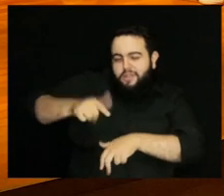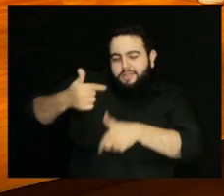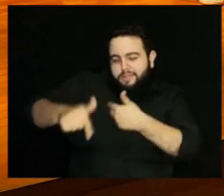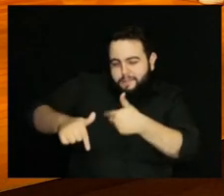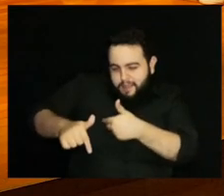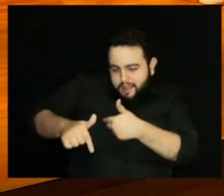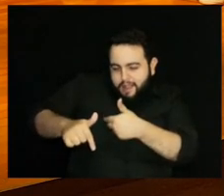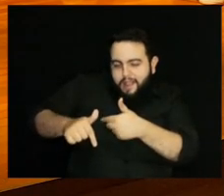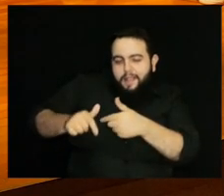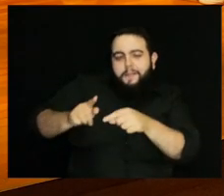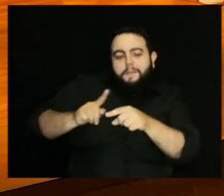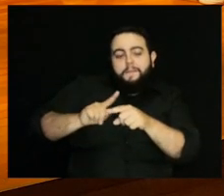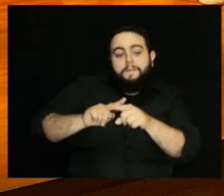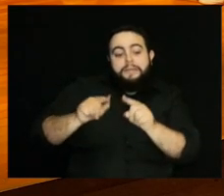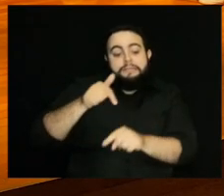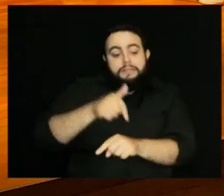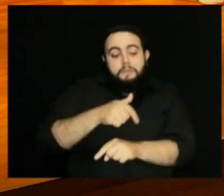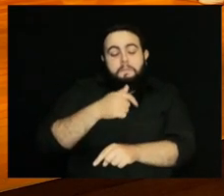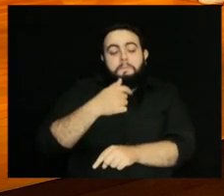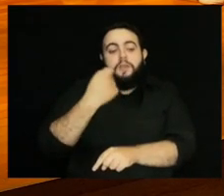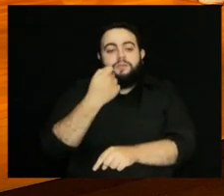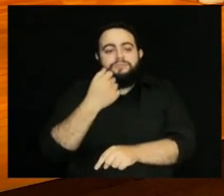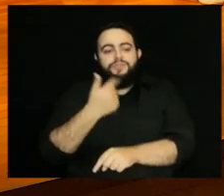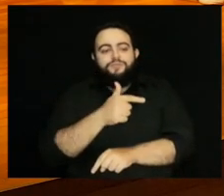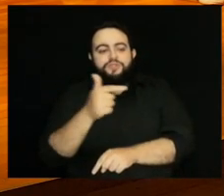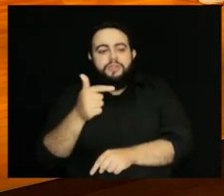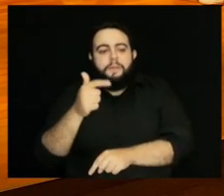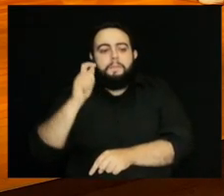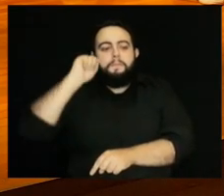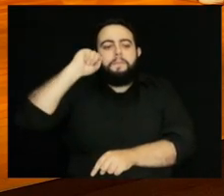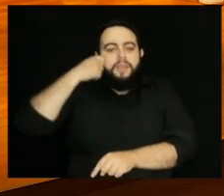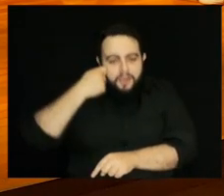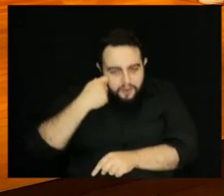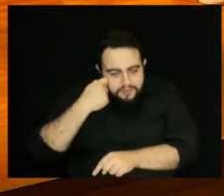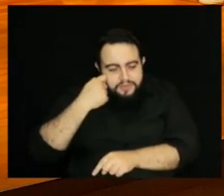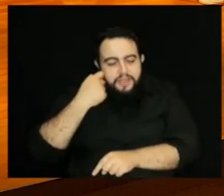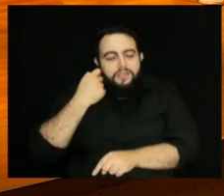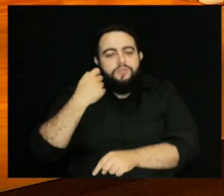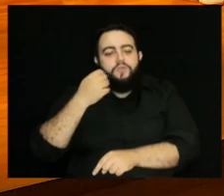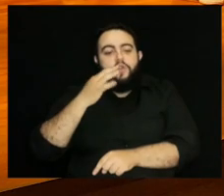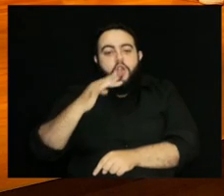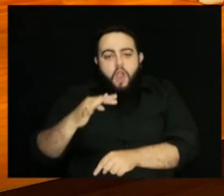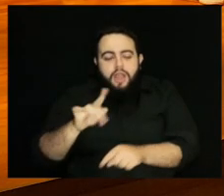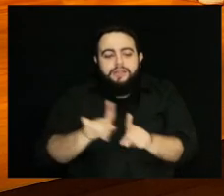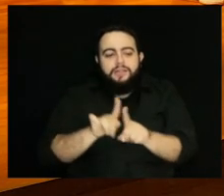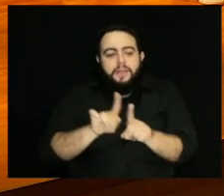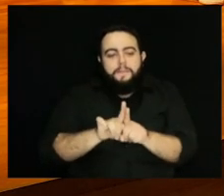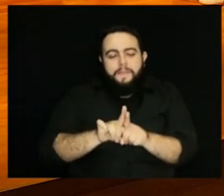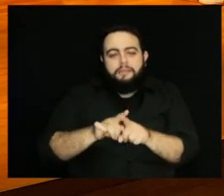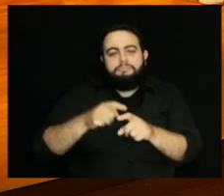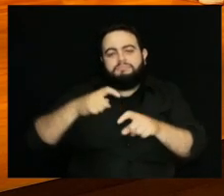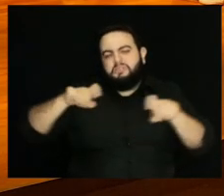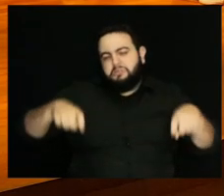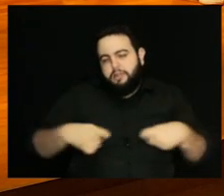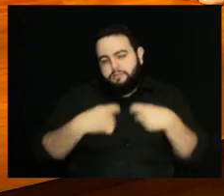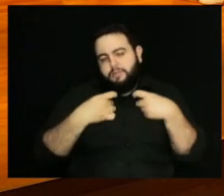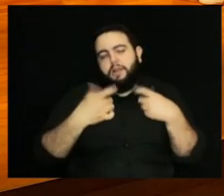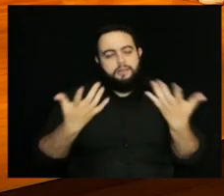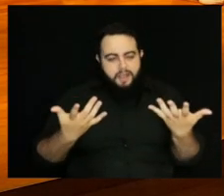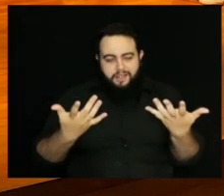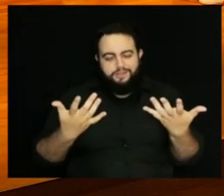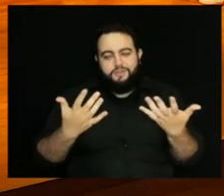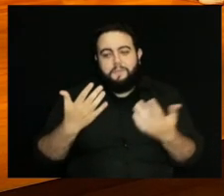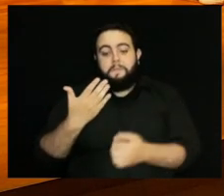não tinha preconceito de cor nem de sexualidade. Um cara, melhor amigo do Lupicínio, um dos